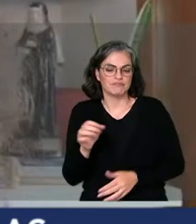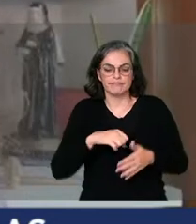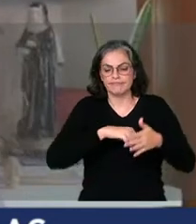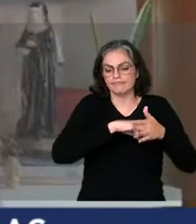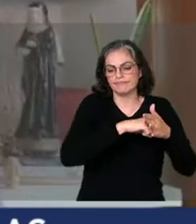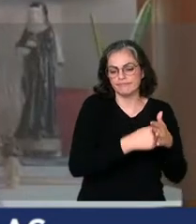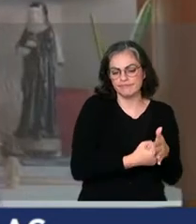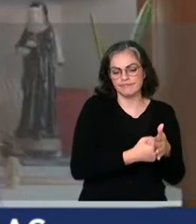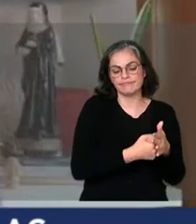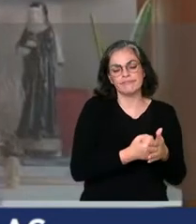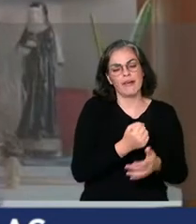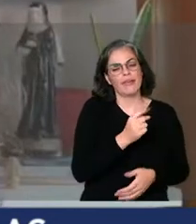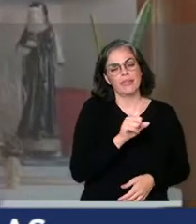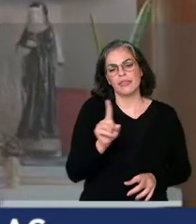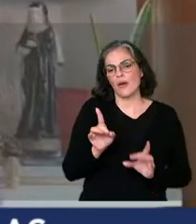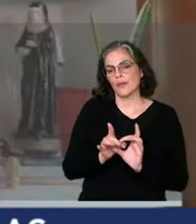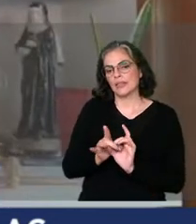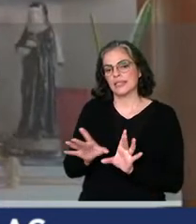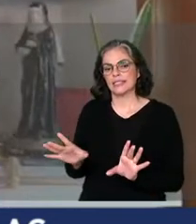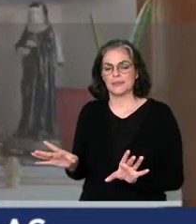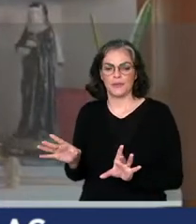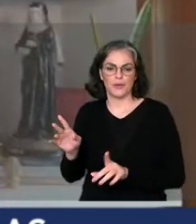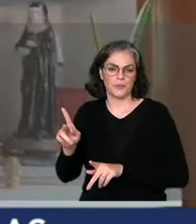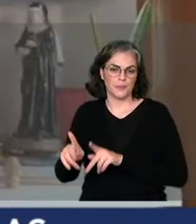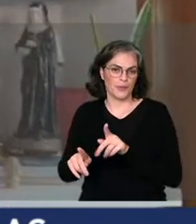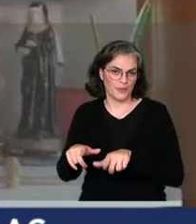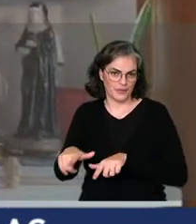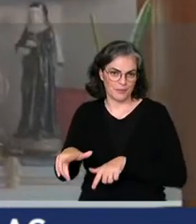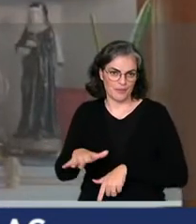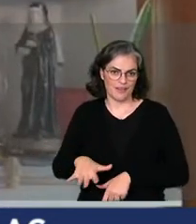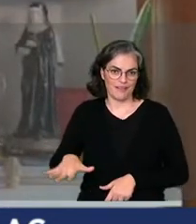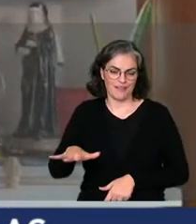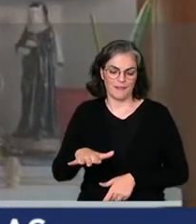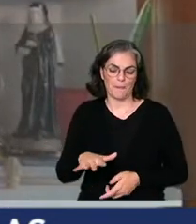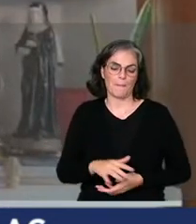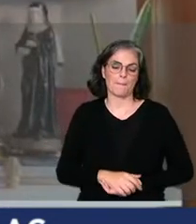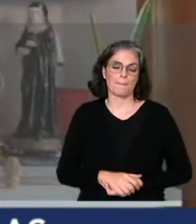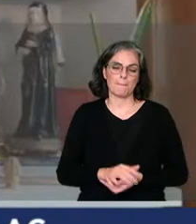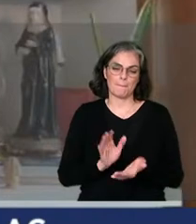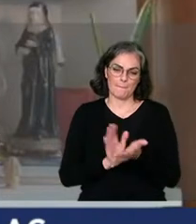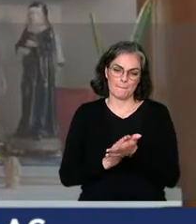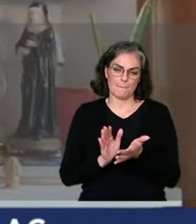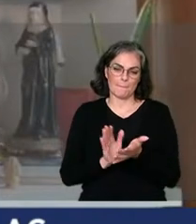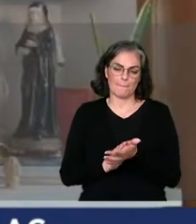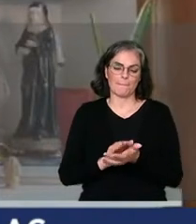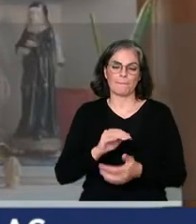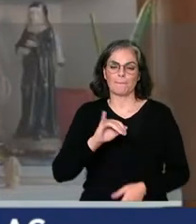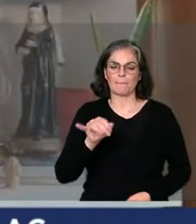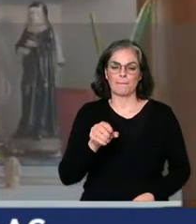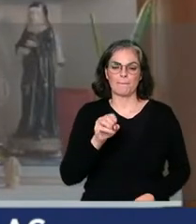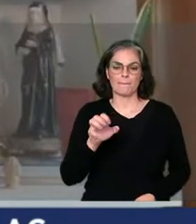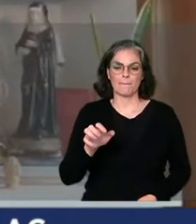ESTAVA SENDO TRANCADO PARA NÃO COLOCAR A DISPOSIÇÃO DE TODOS OS TRABALHADORES DA CULTURA, EU QUERO PARABENIZAR TAMBÉM O DEPUTADO ZÉ